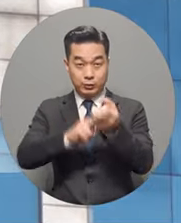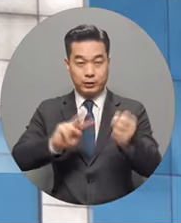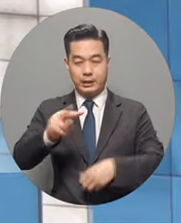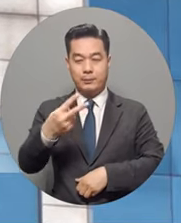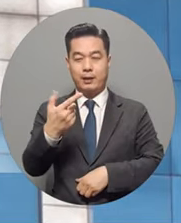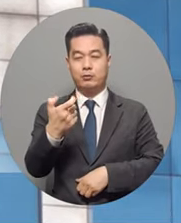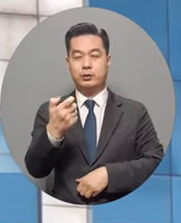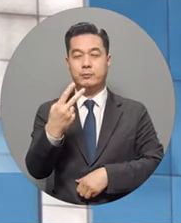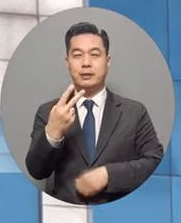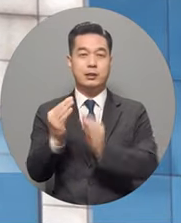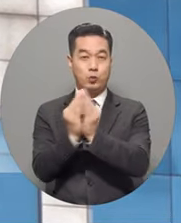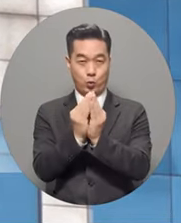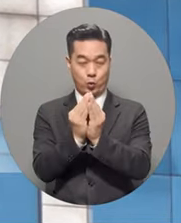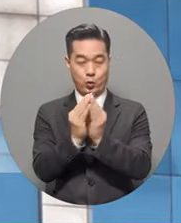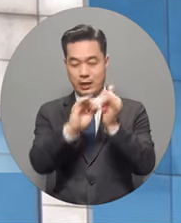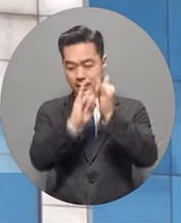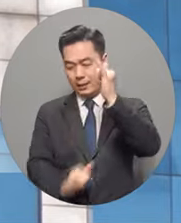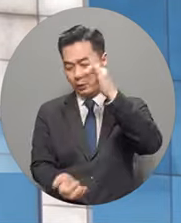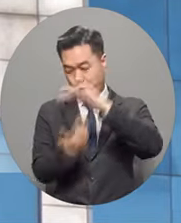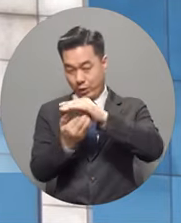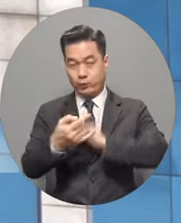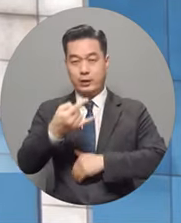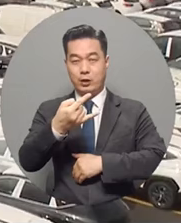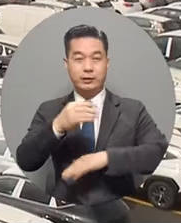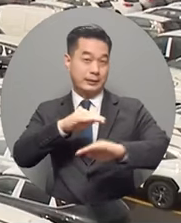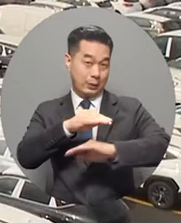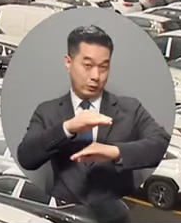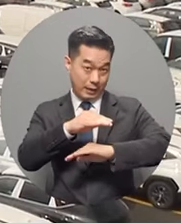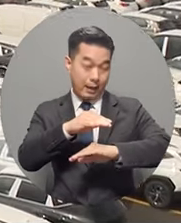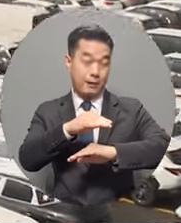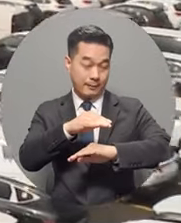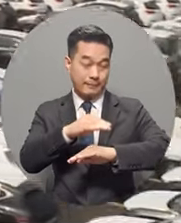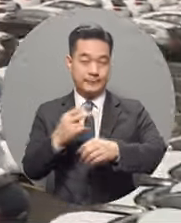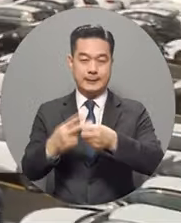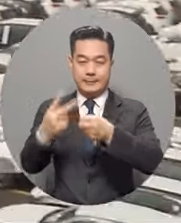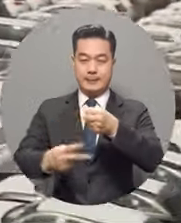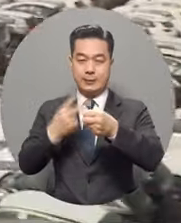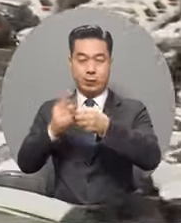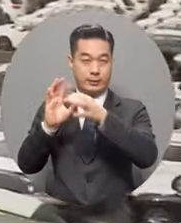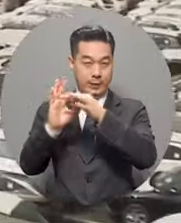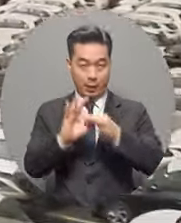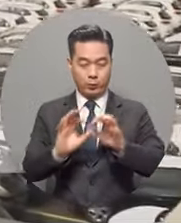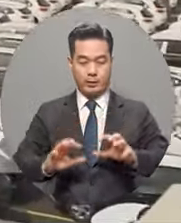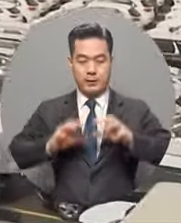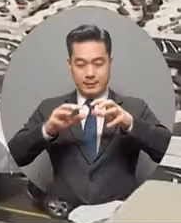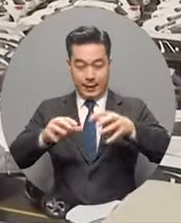(기자) 지난해 매출 262조 원을 넘기며 사상 최대 실적을 낸 현대자동차 그룹.